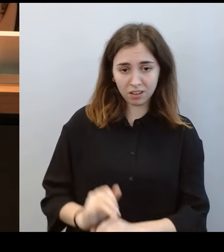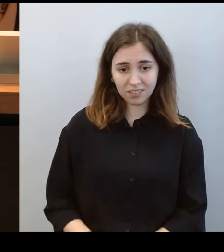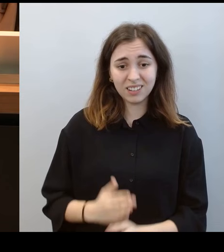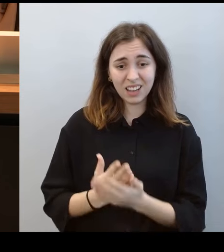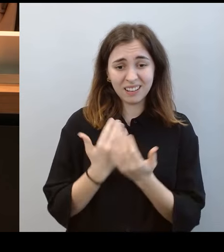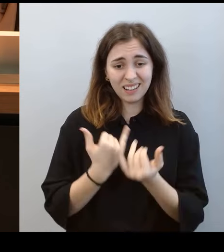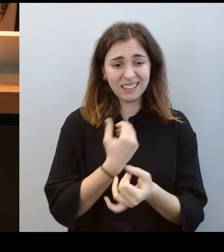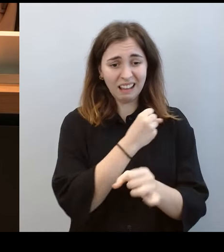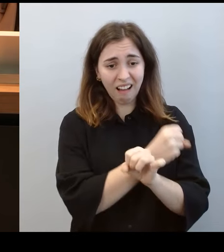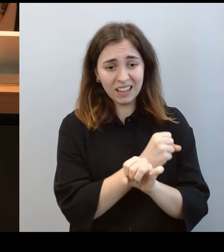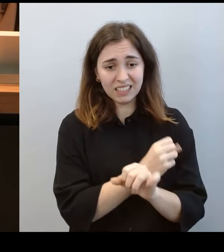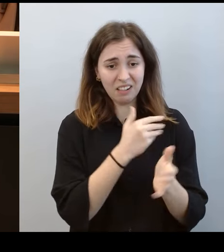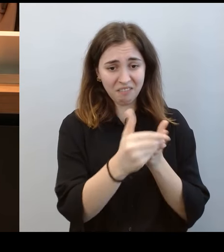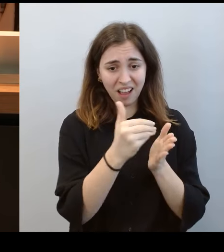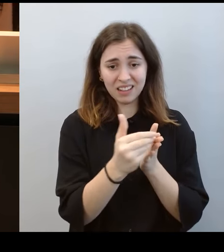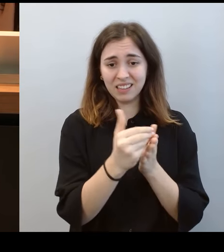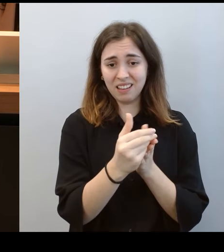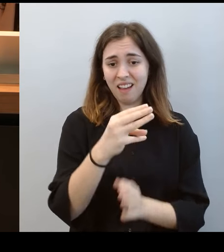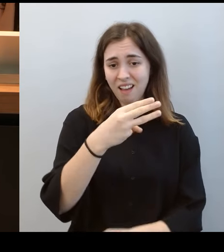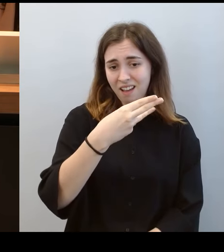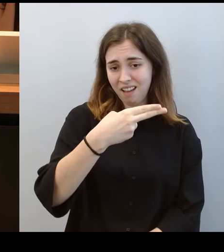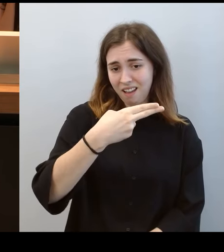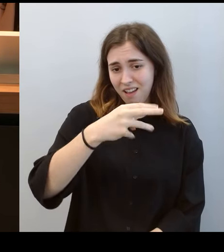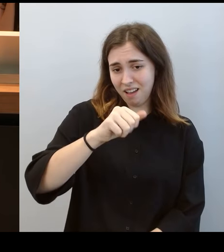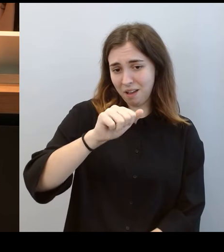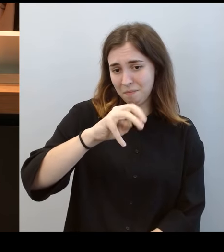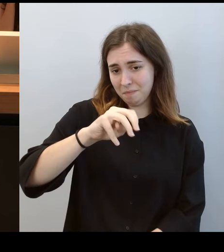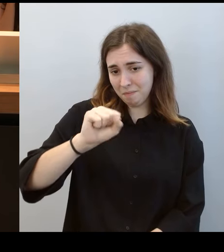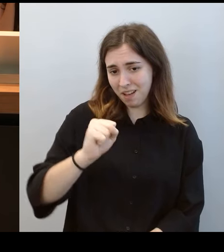Hamas sind, das Bemühen, sie zu befreien und